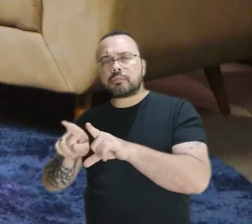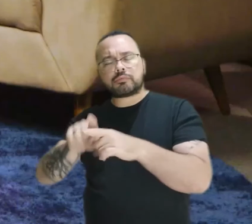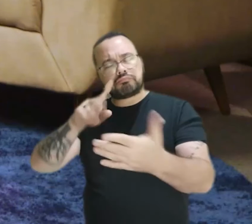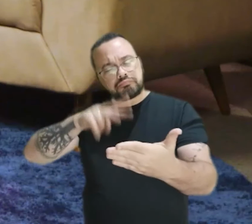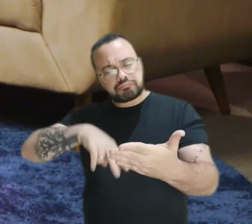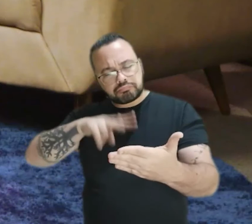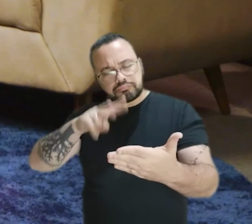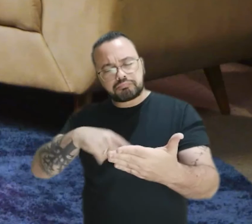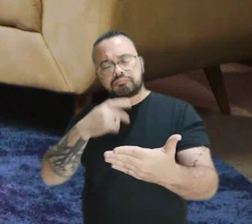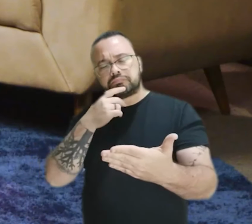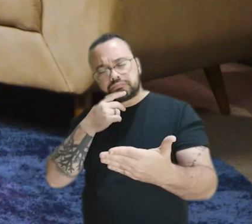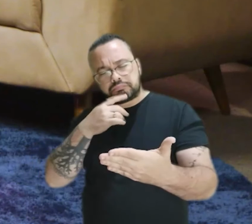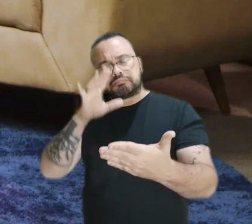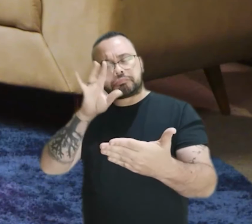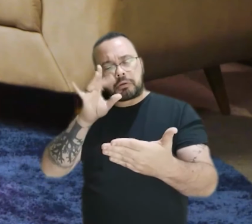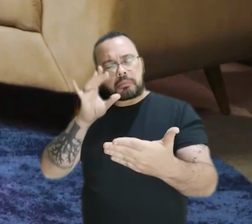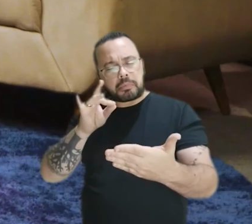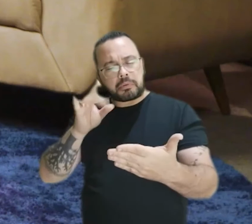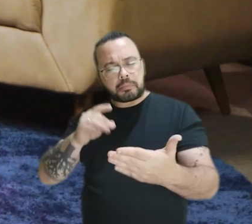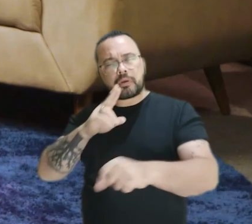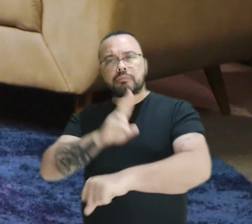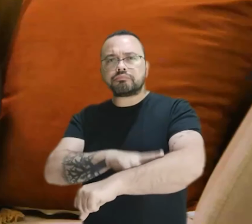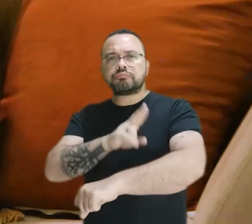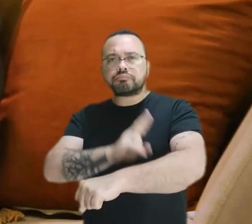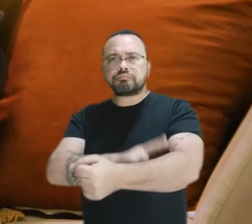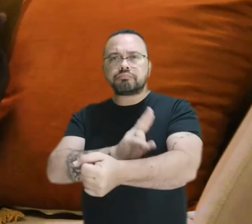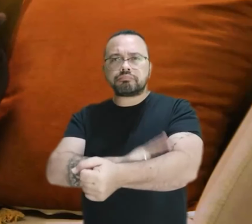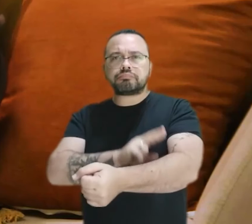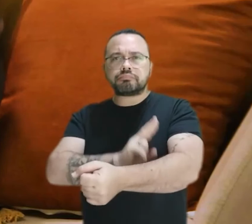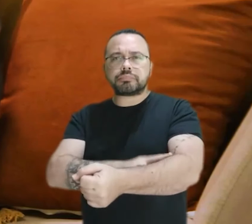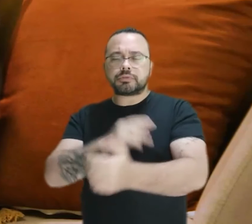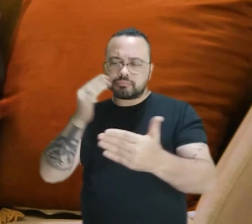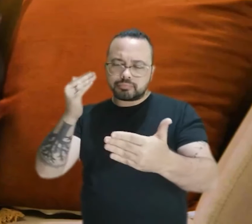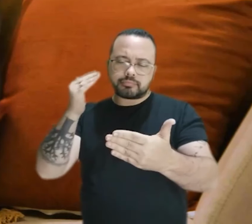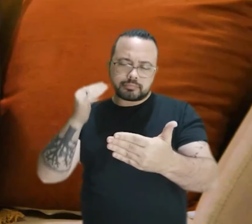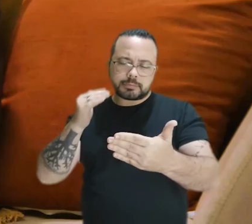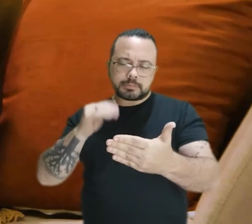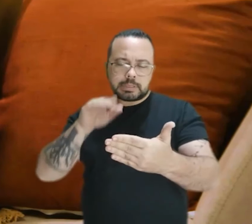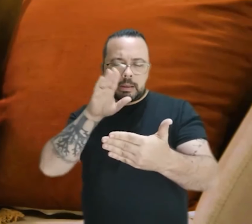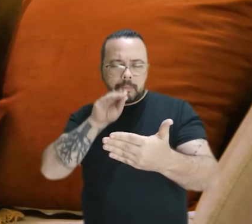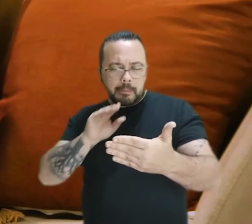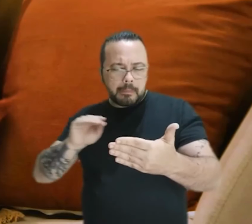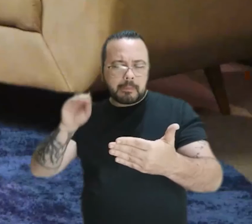com uma cadência impressionante, assim, uma capacidade de articulação das palavras.